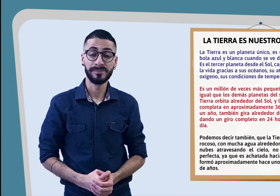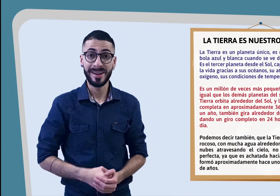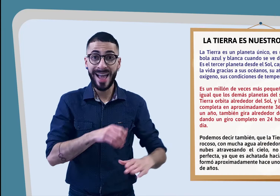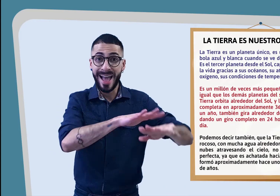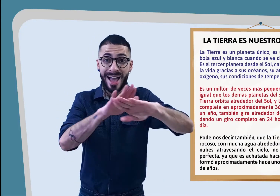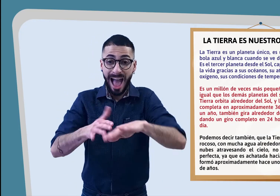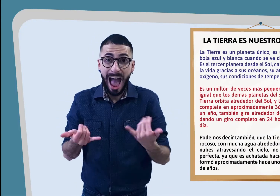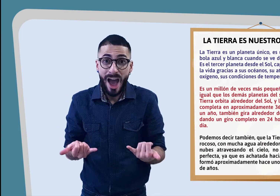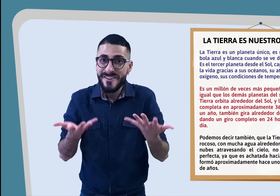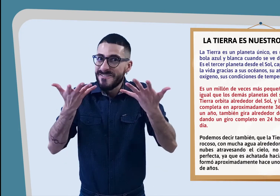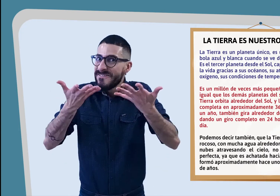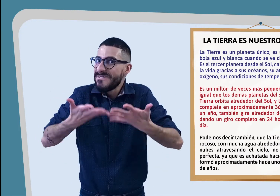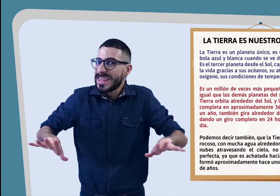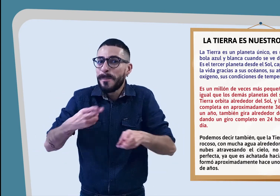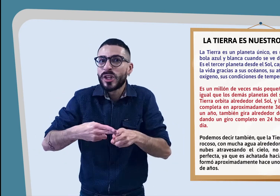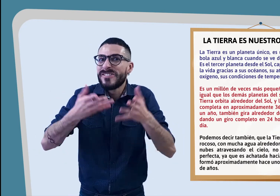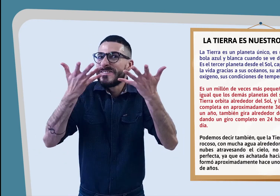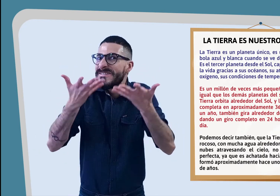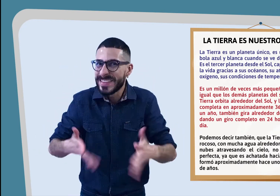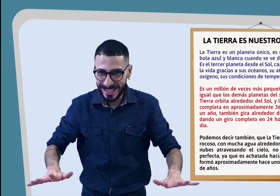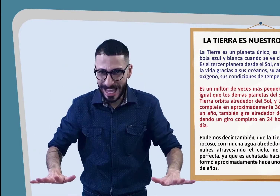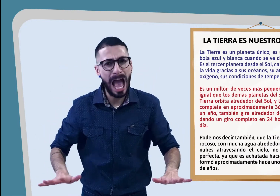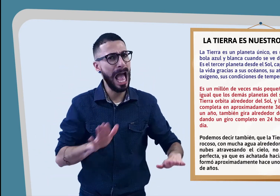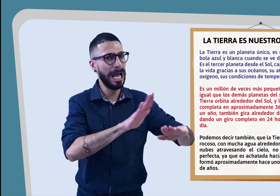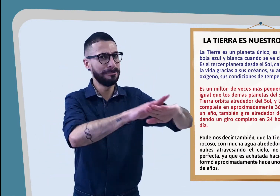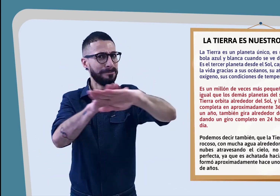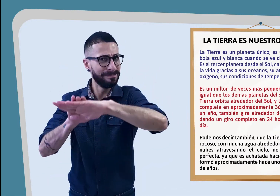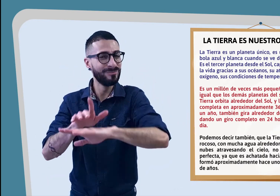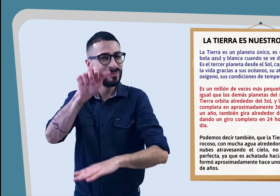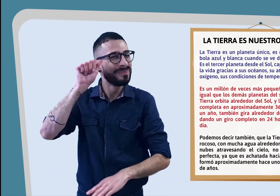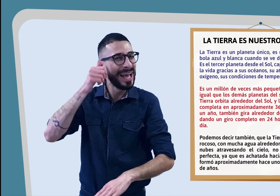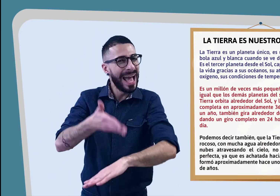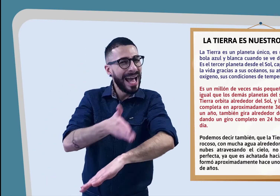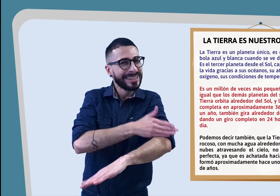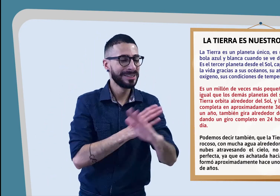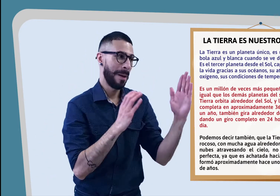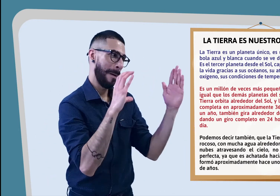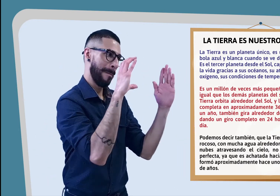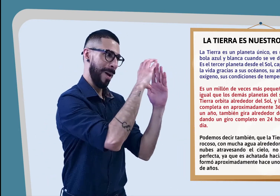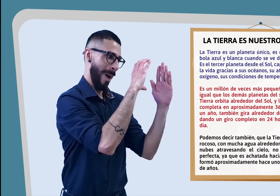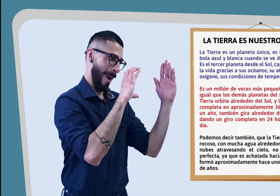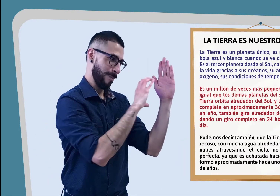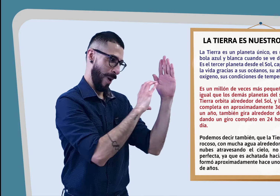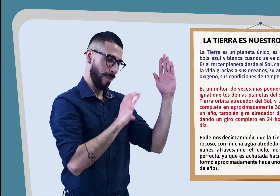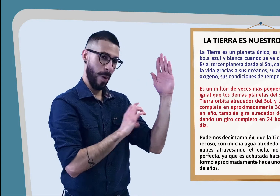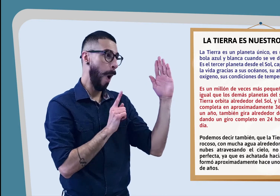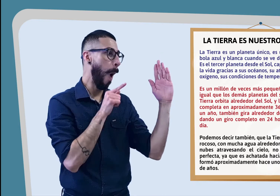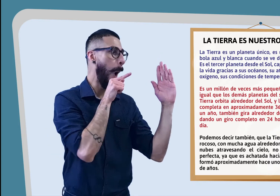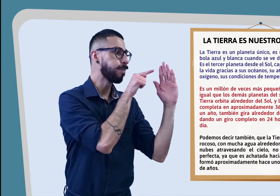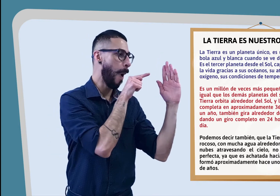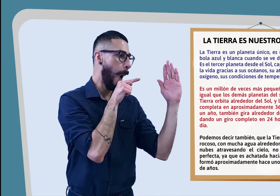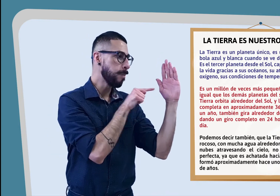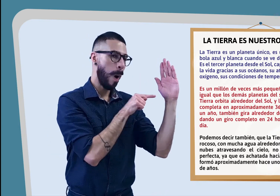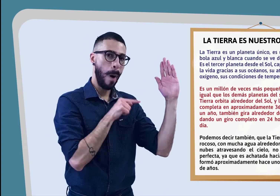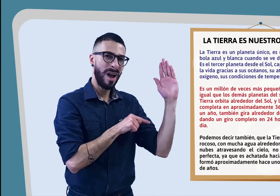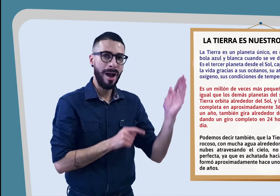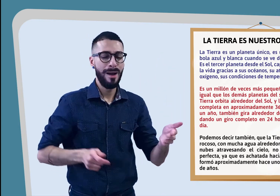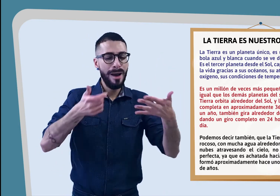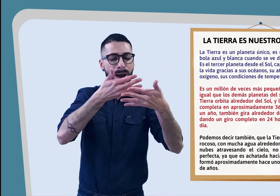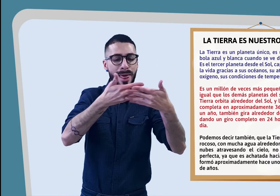Estamos a punto de finalizar. Quiero recordarles que es muy importante que cuando lean un texto,